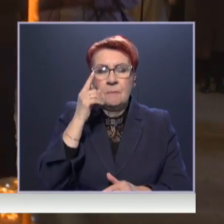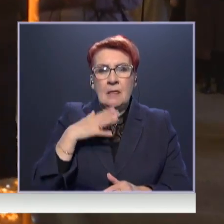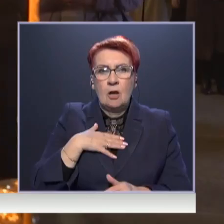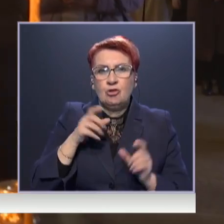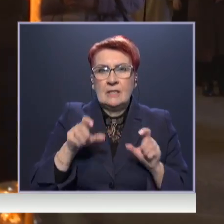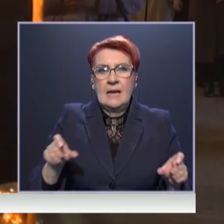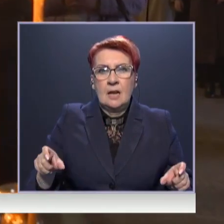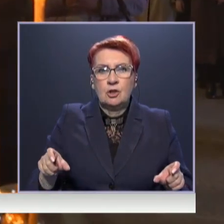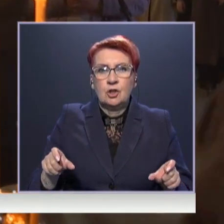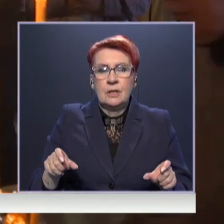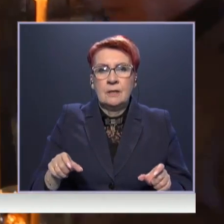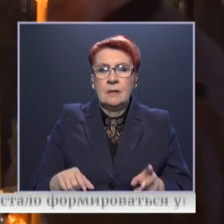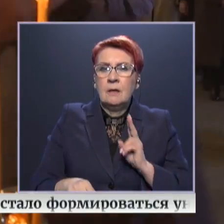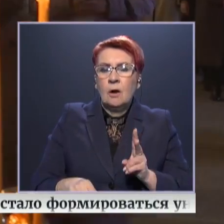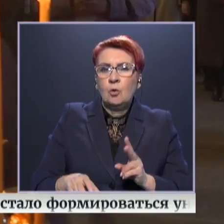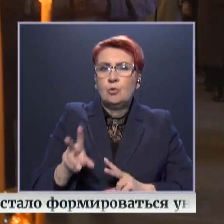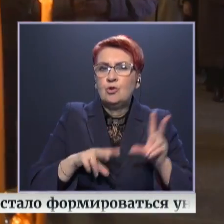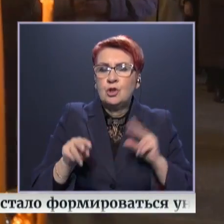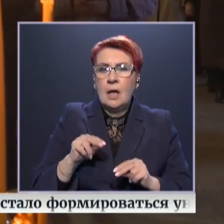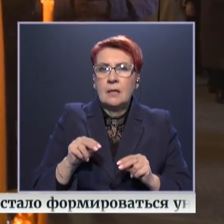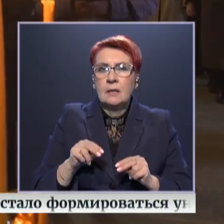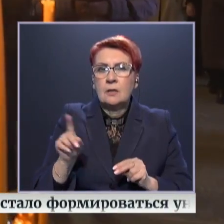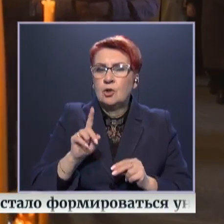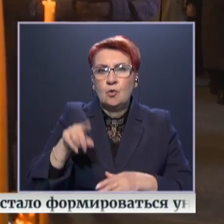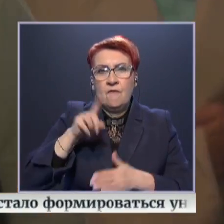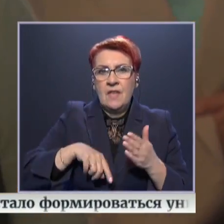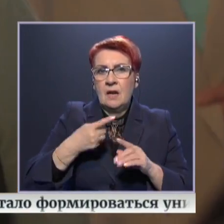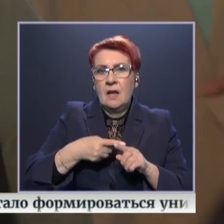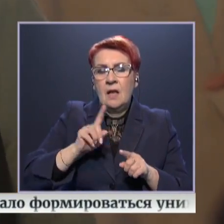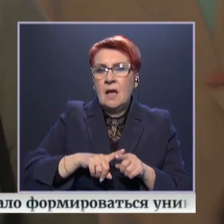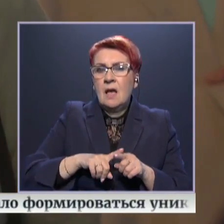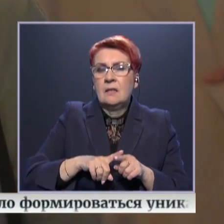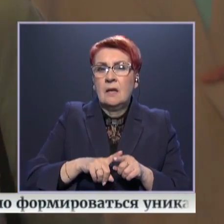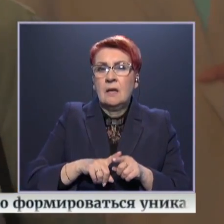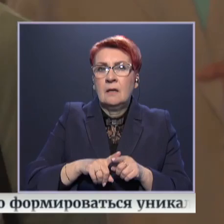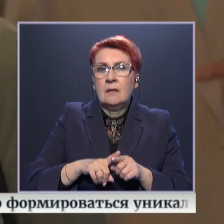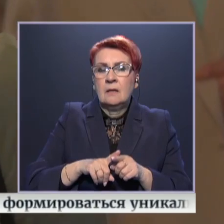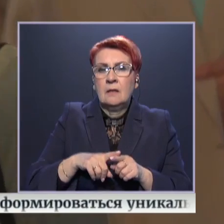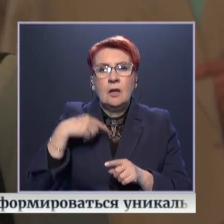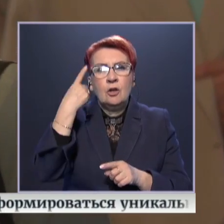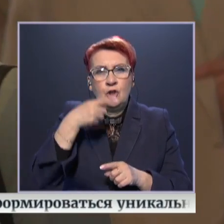считает что Вера это сугубо частное Дело каждого человека